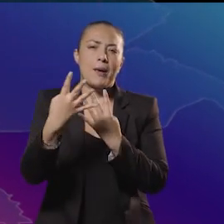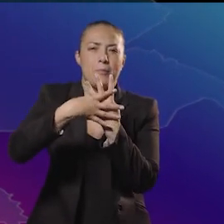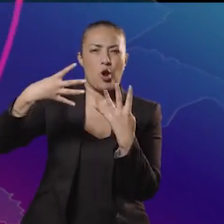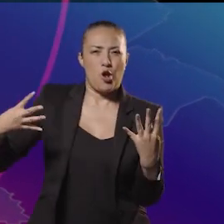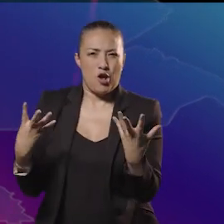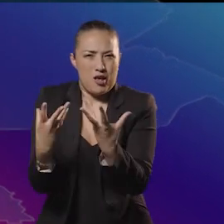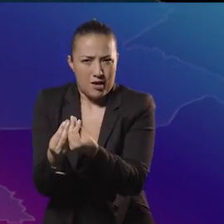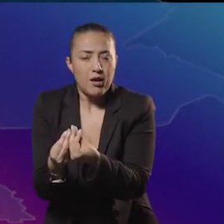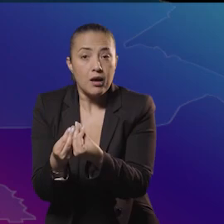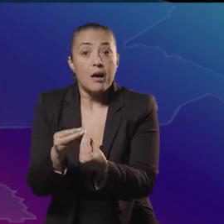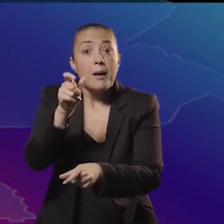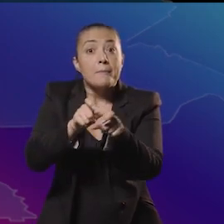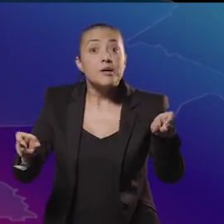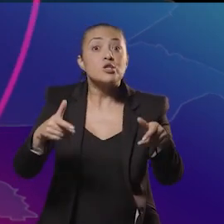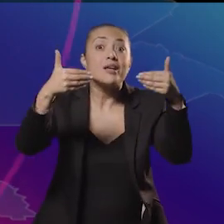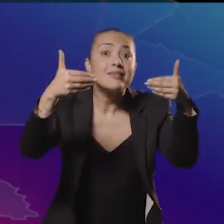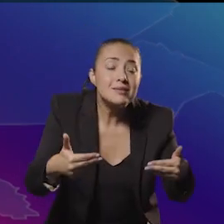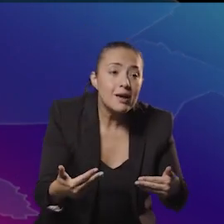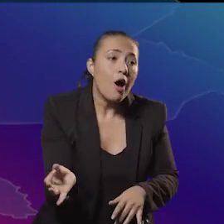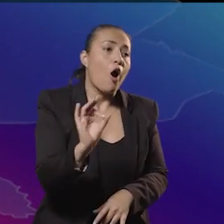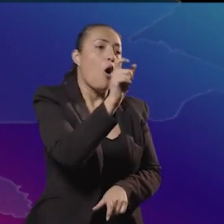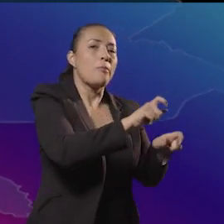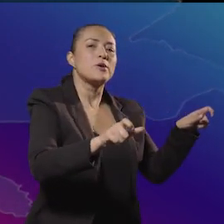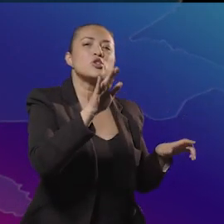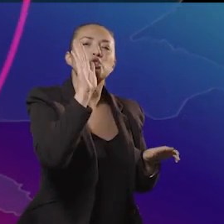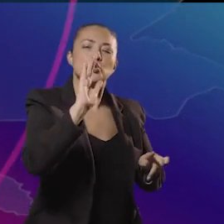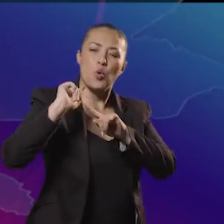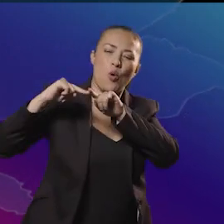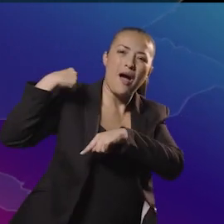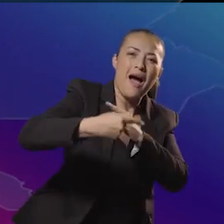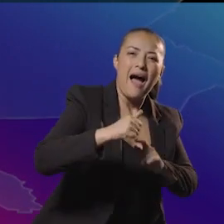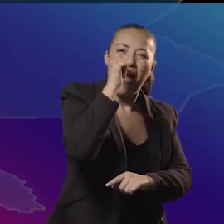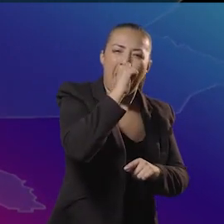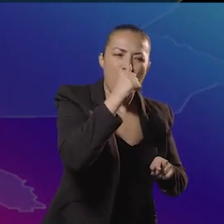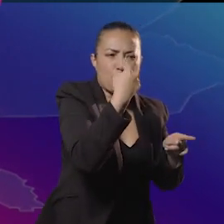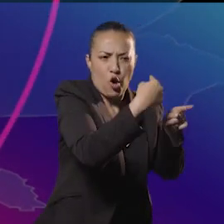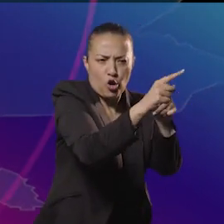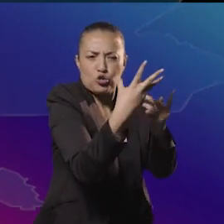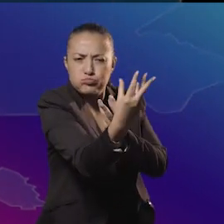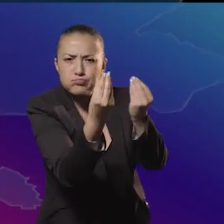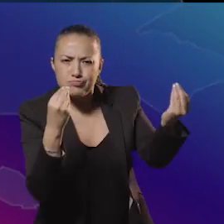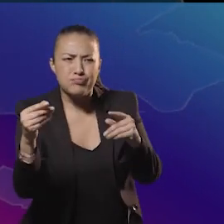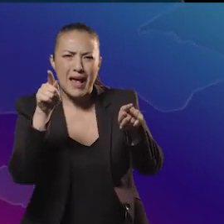las personas en situación de discapacidad o las comunidades afrodescendientes, entre otros,